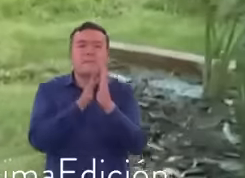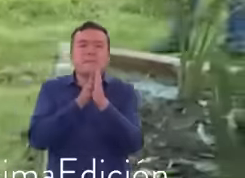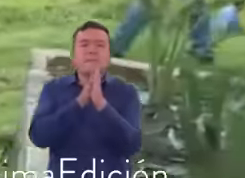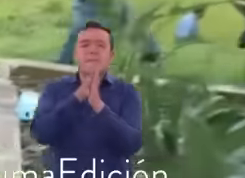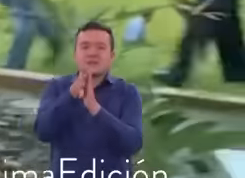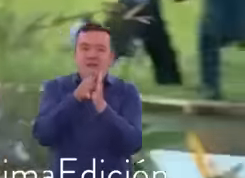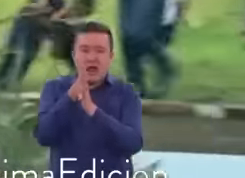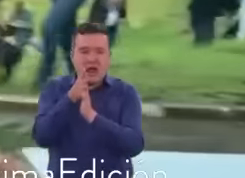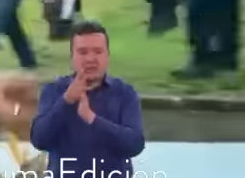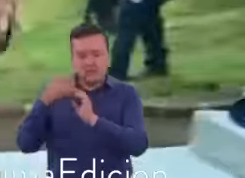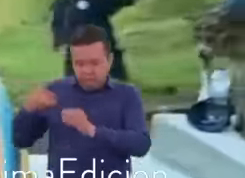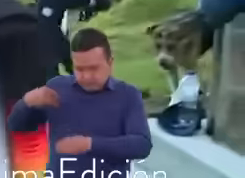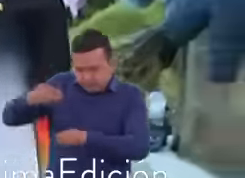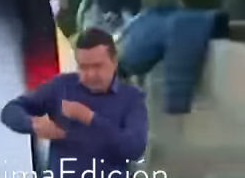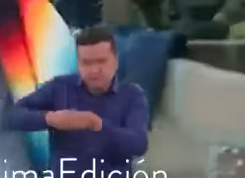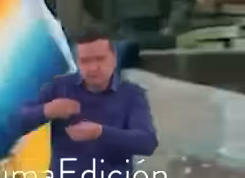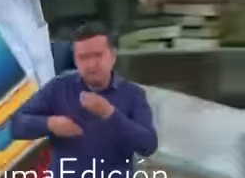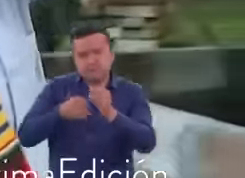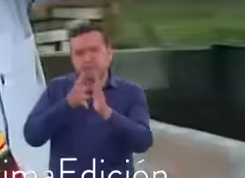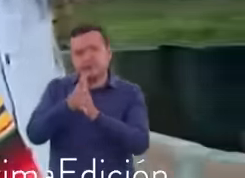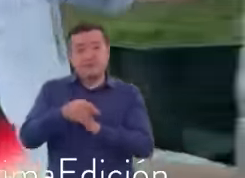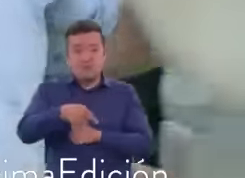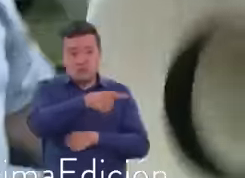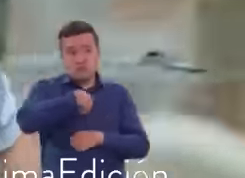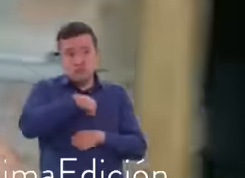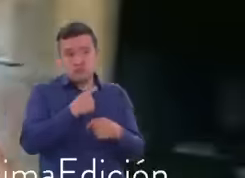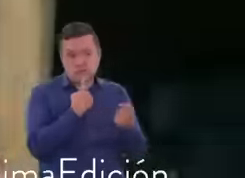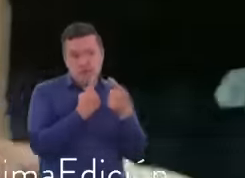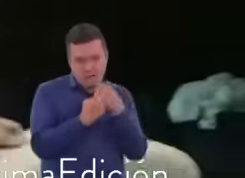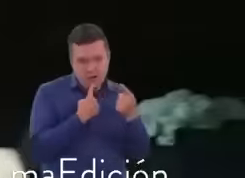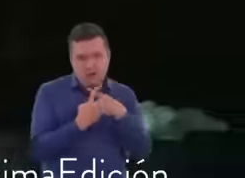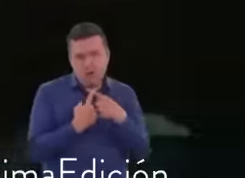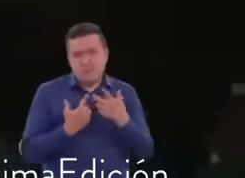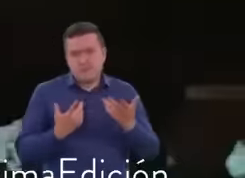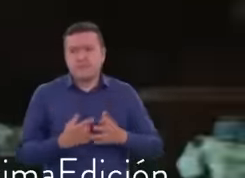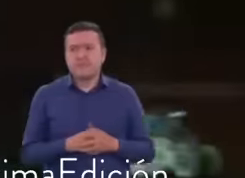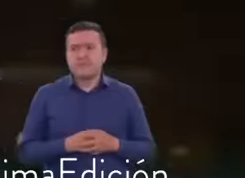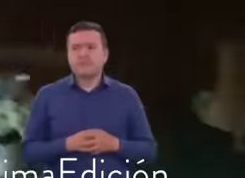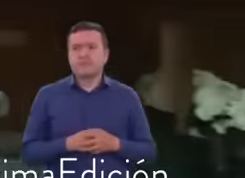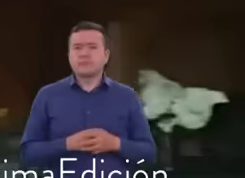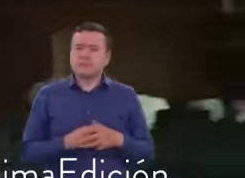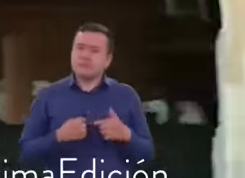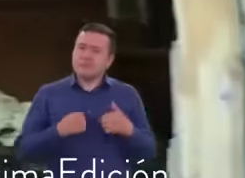vida.